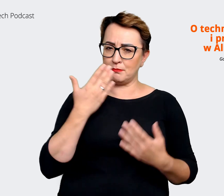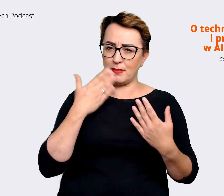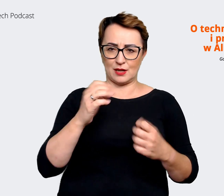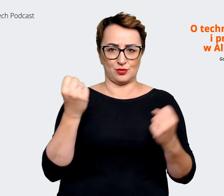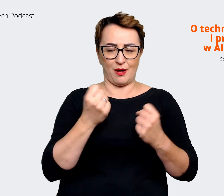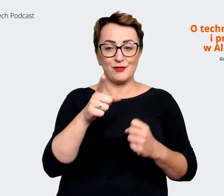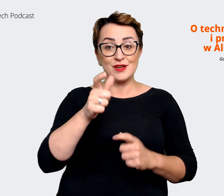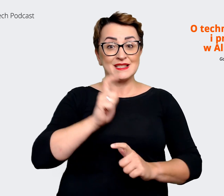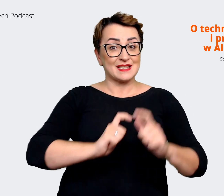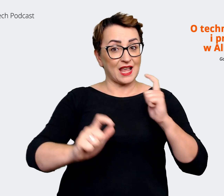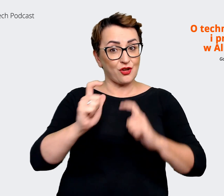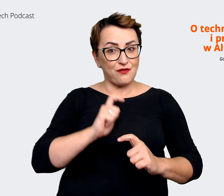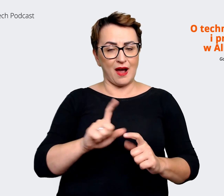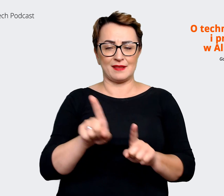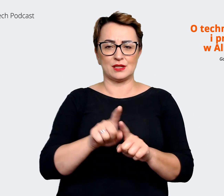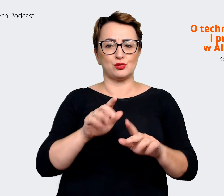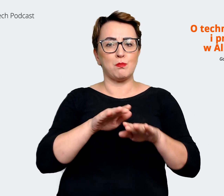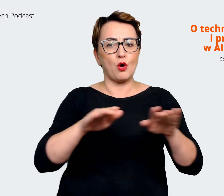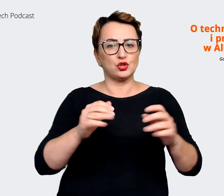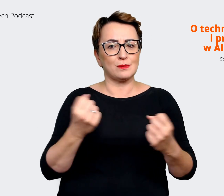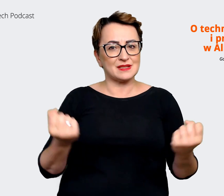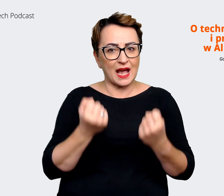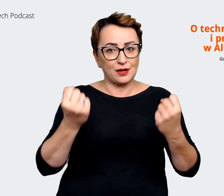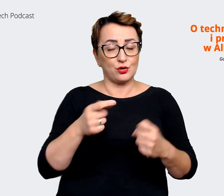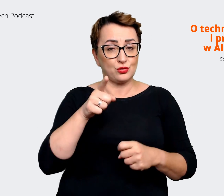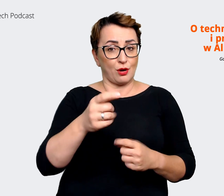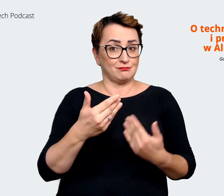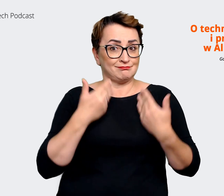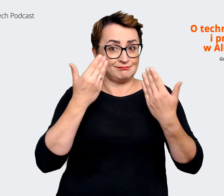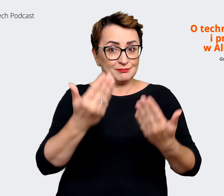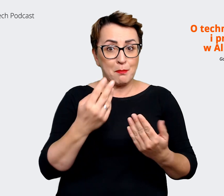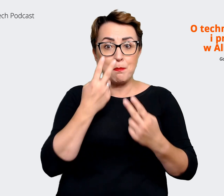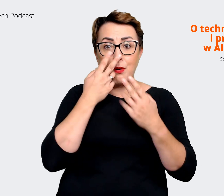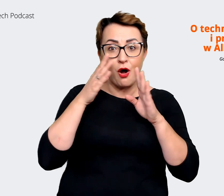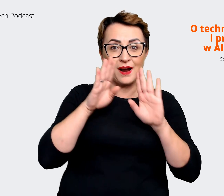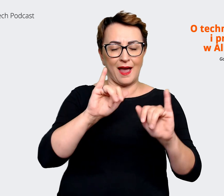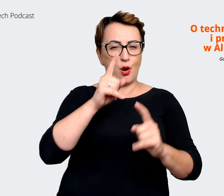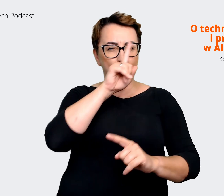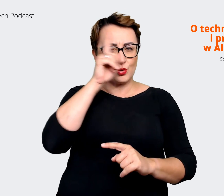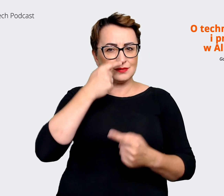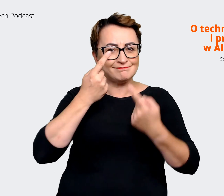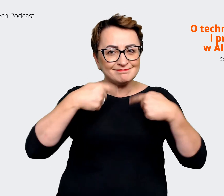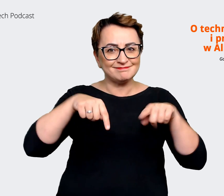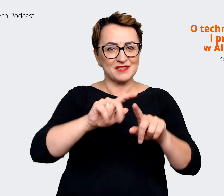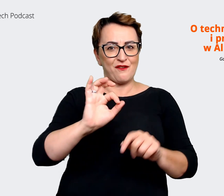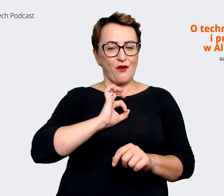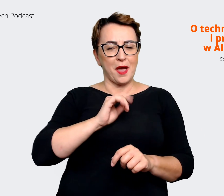poziom zaangażowania de facto definiuje jak ludzie realizują swoje też prywatne cele, swoje